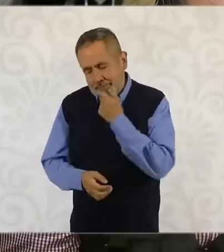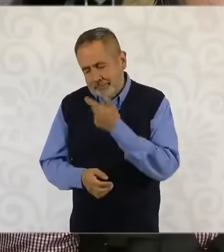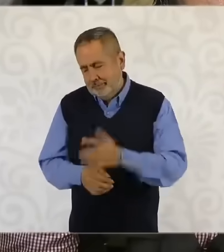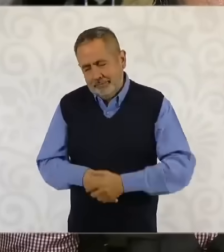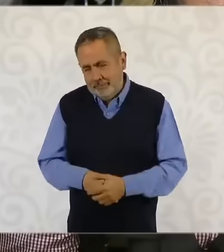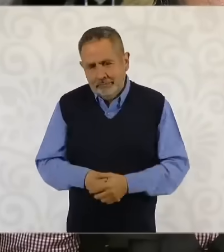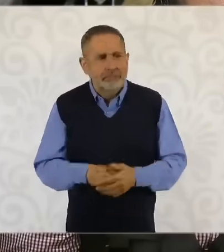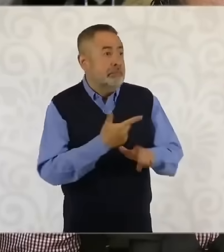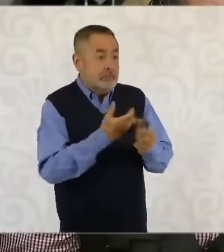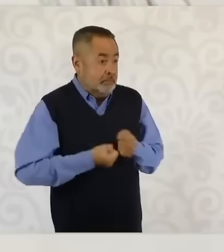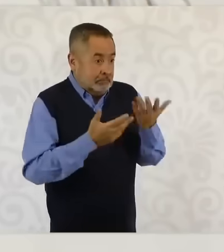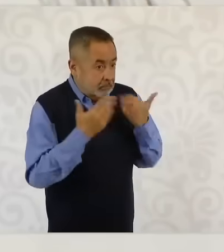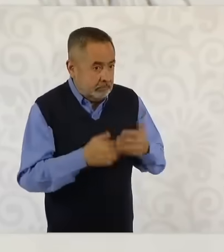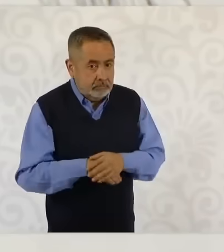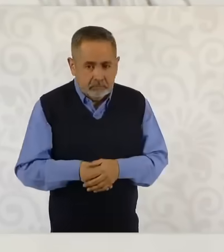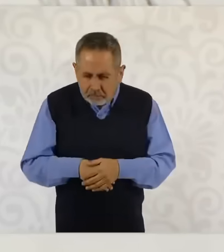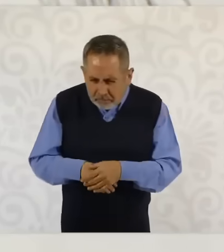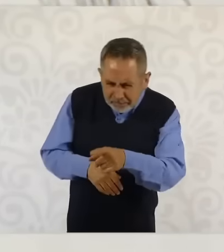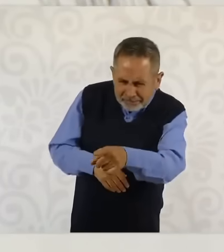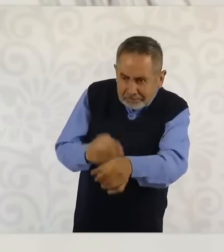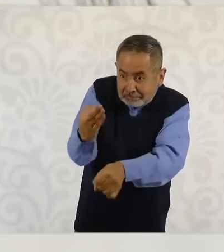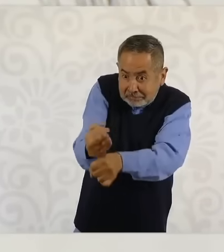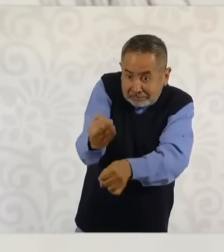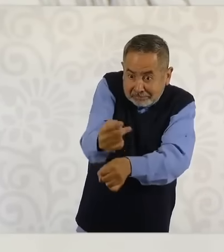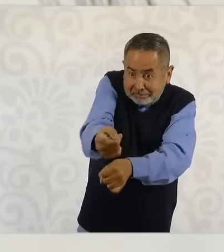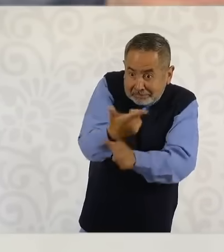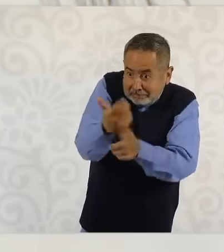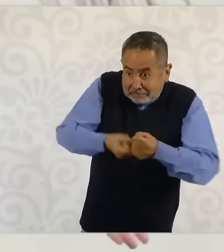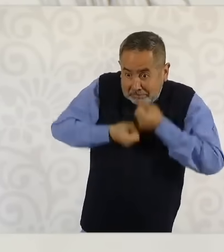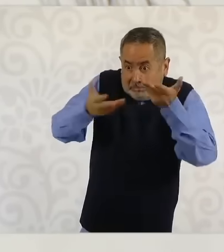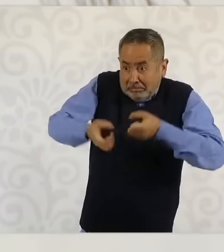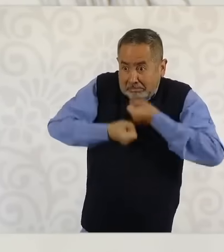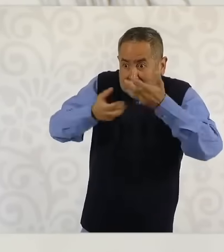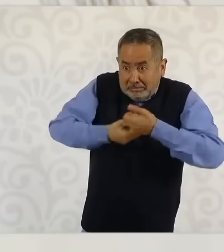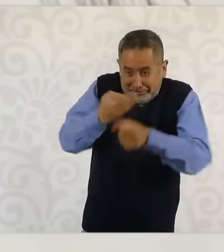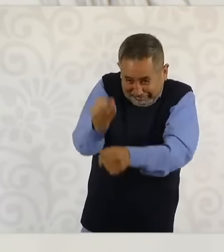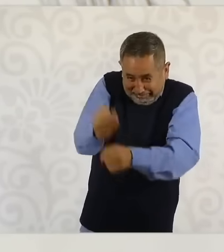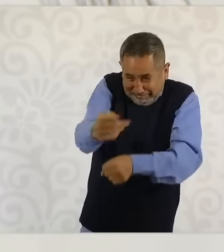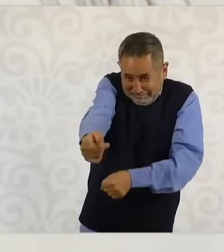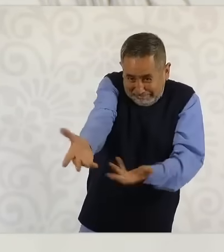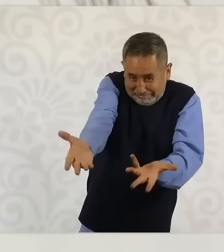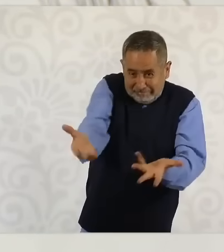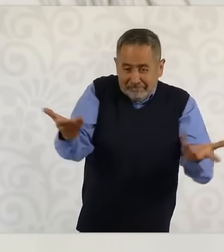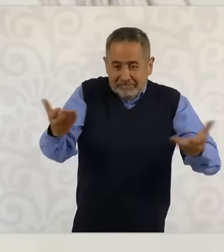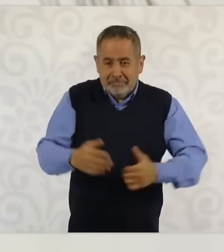ya es no es no es igual que aquí se ejerce la libertad de expresión al máximo con la presidenta